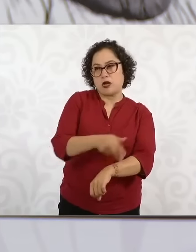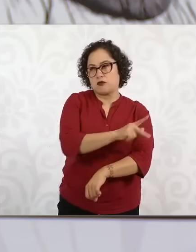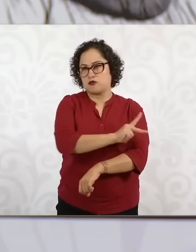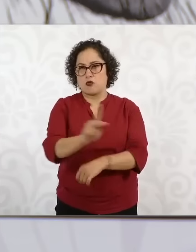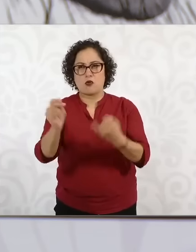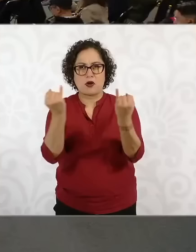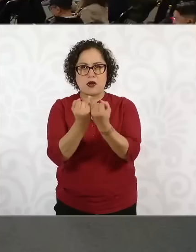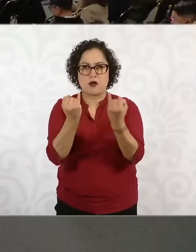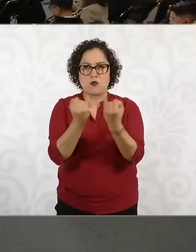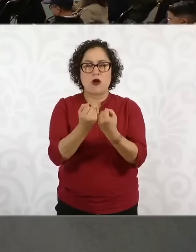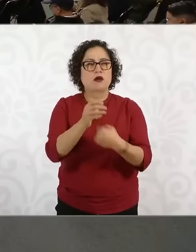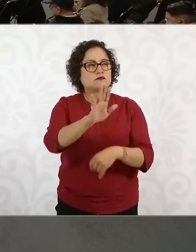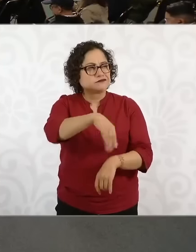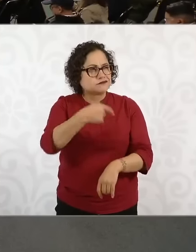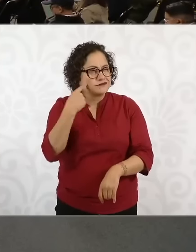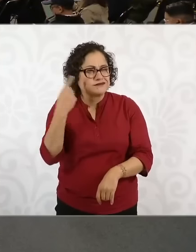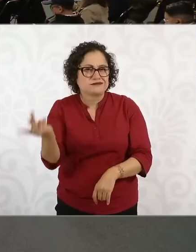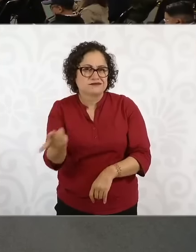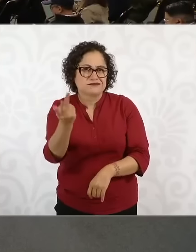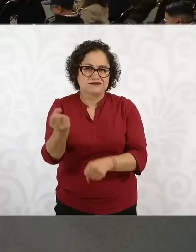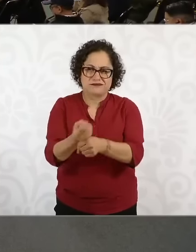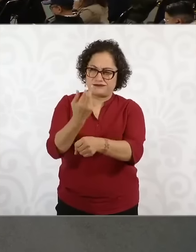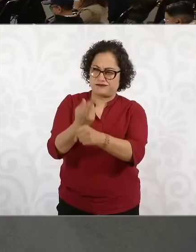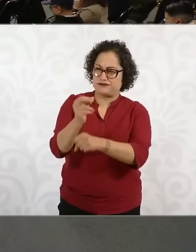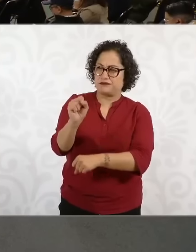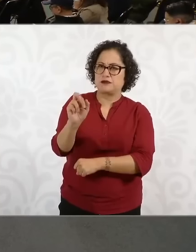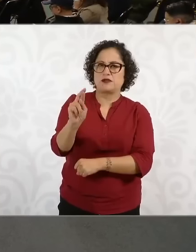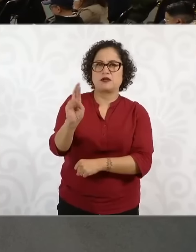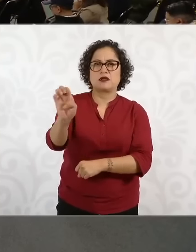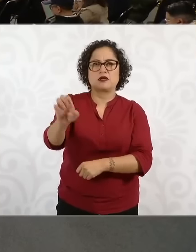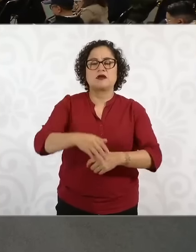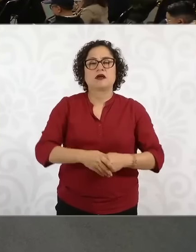relaciones exteriores, pues no tiene nada que ver con un asunto internacional ni mucho menos,